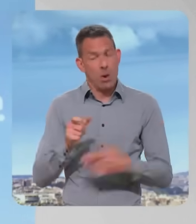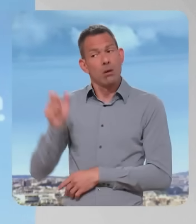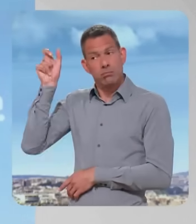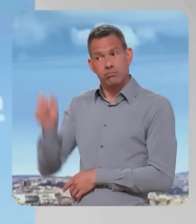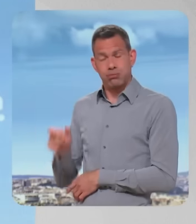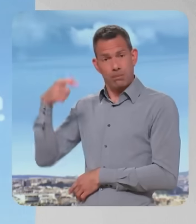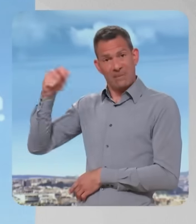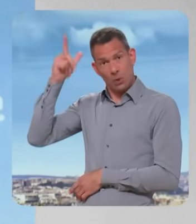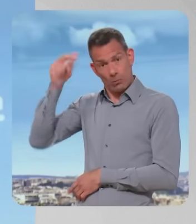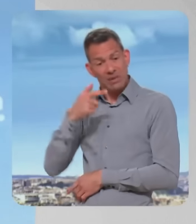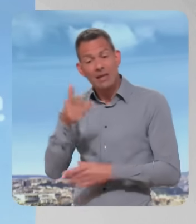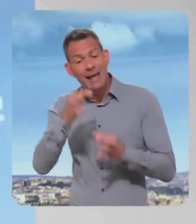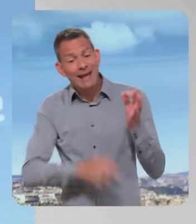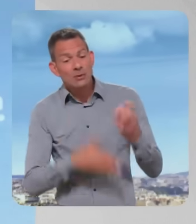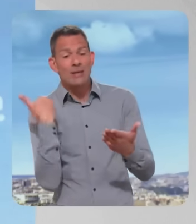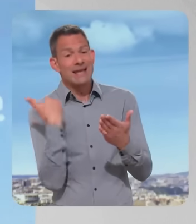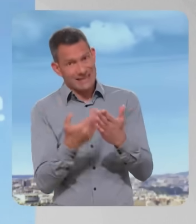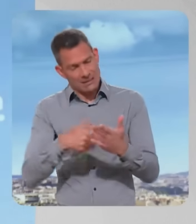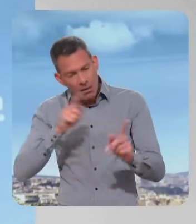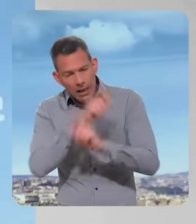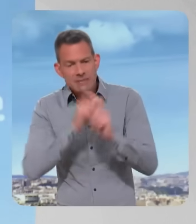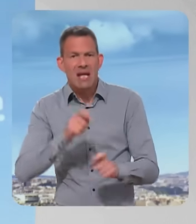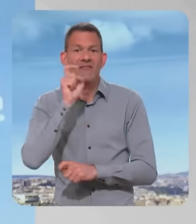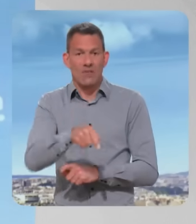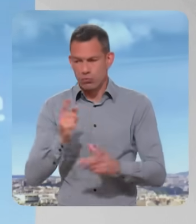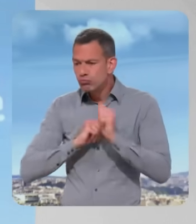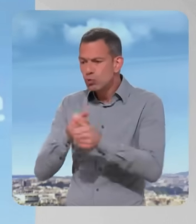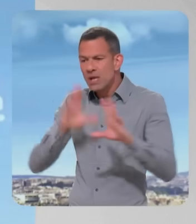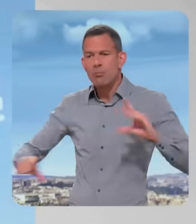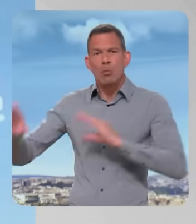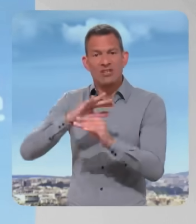et pas la possibilité de battre les macronistes et d'empêcher l'extrême droite de s'emparer du pouvoir.